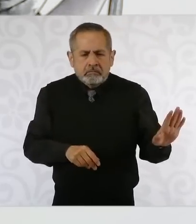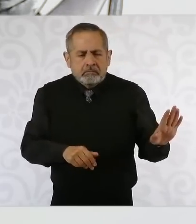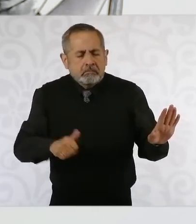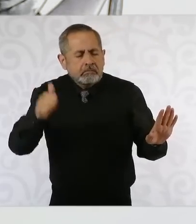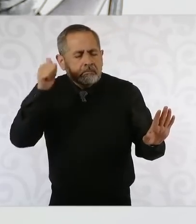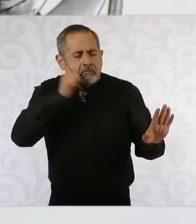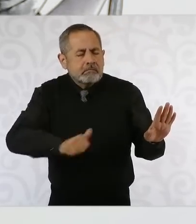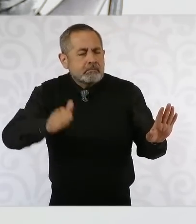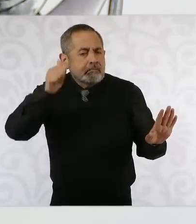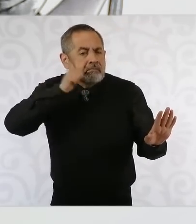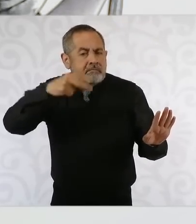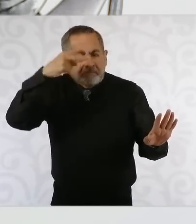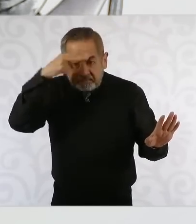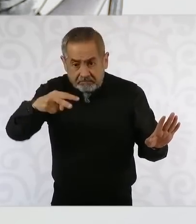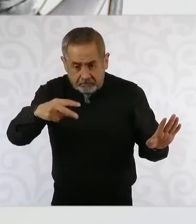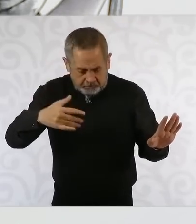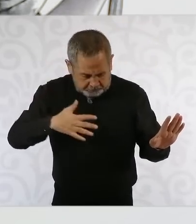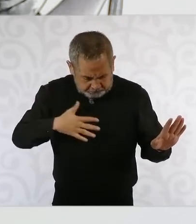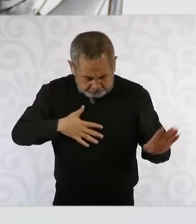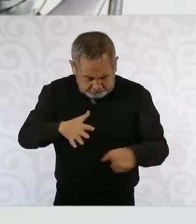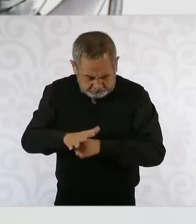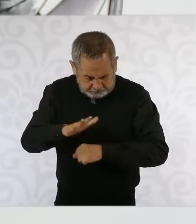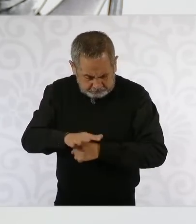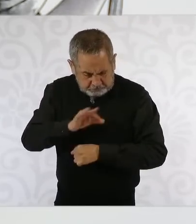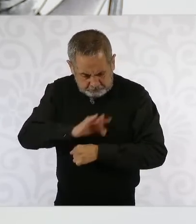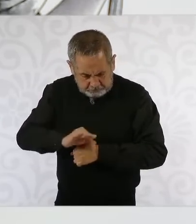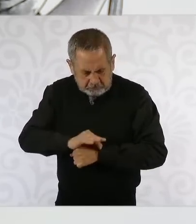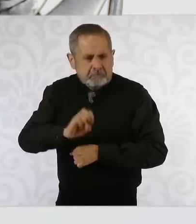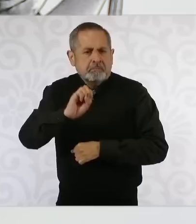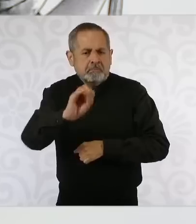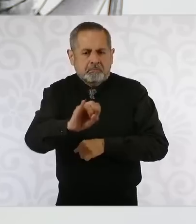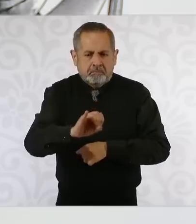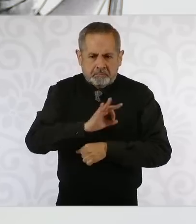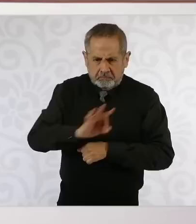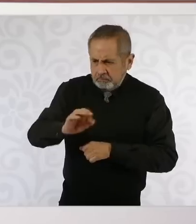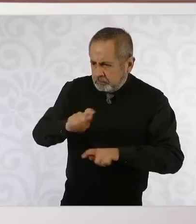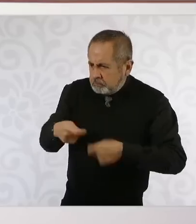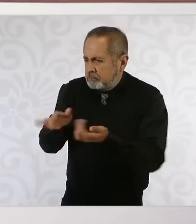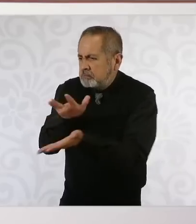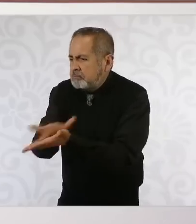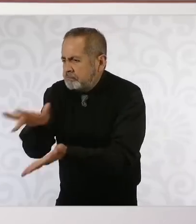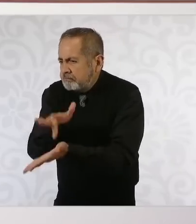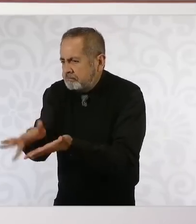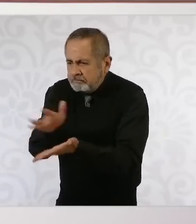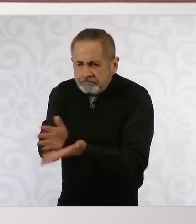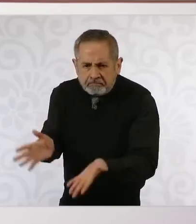que en la medida de lo posible también apoyamos a quien lo requiere Esa es la política exterior